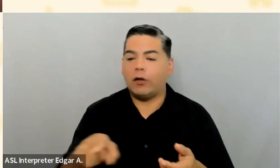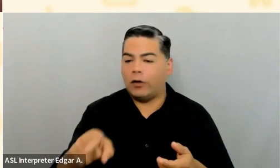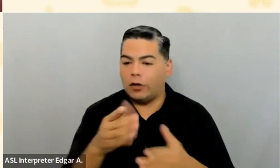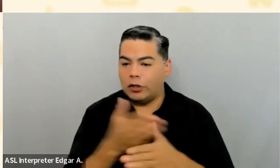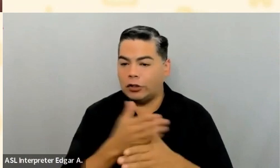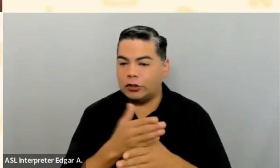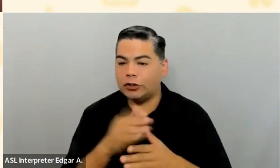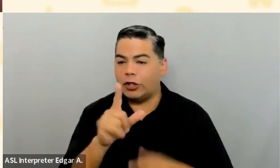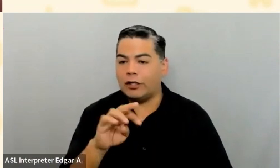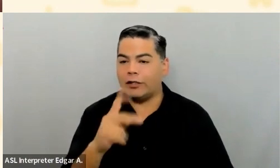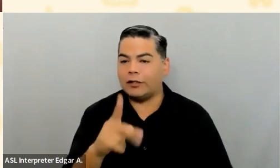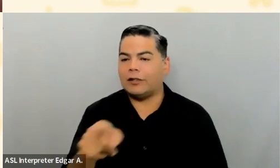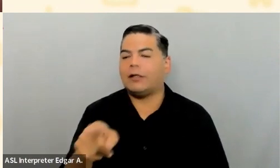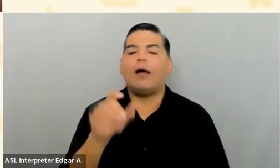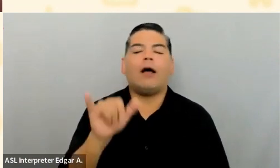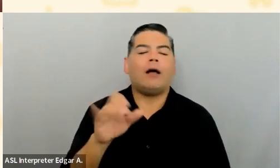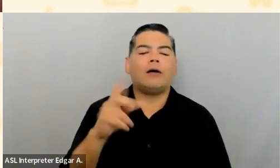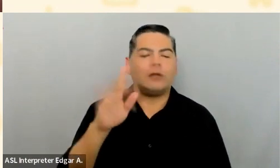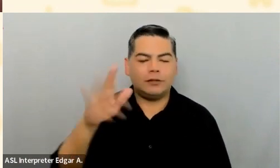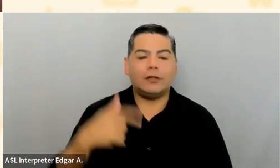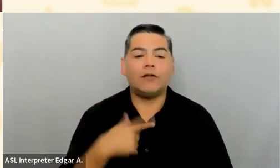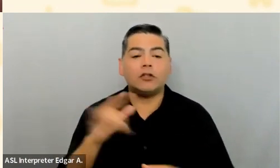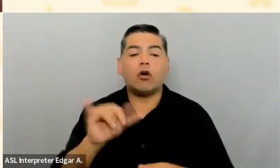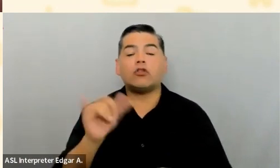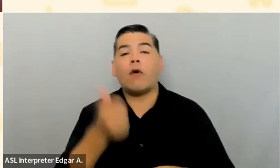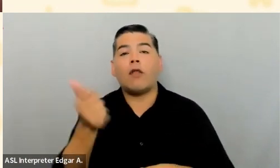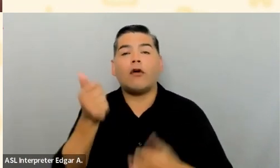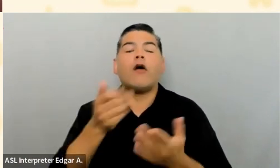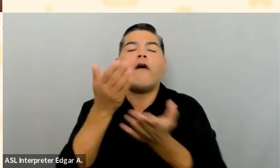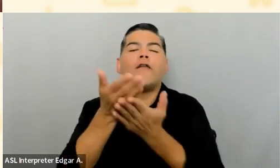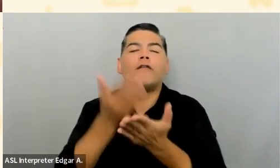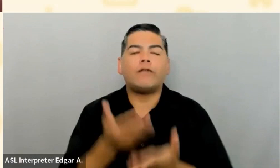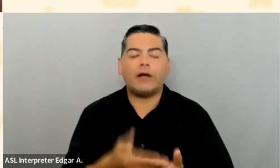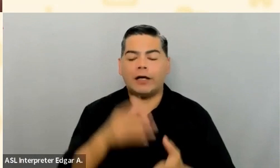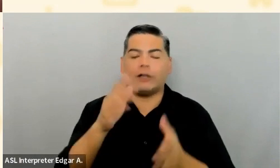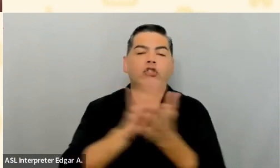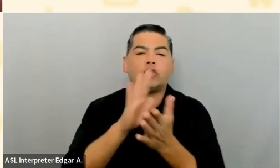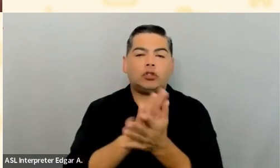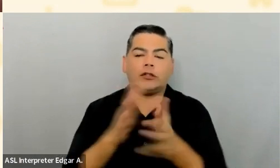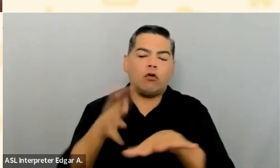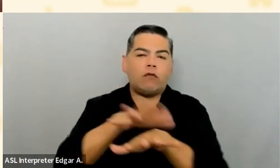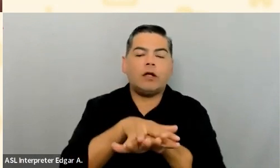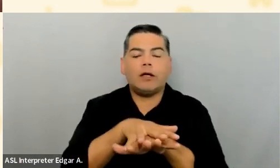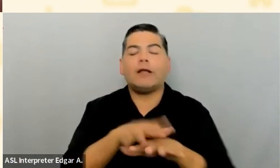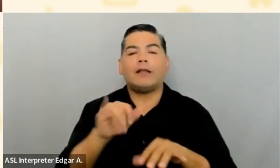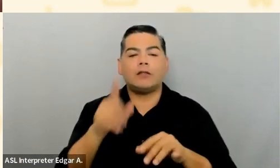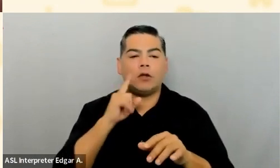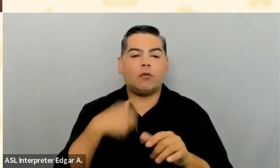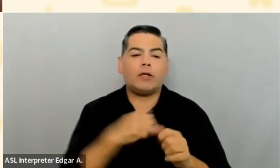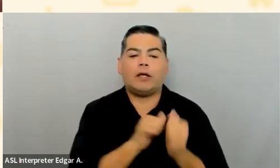También hay una gran hoja informativa acerca de las superposiciones (overlays) que Karl Groves escribió y colaboró.